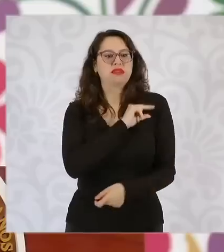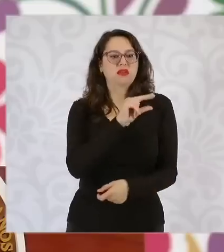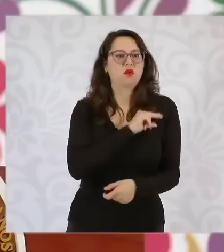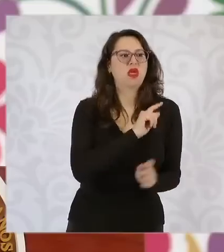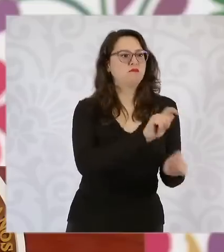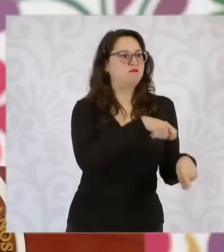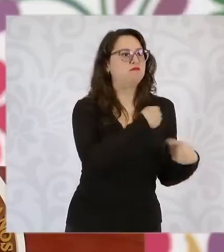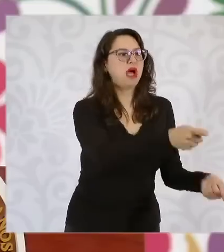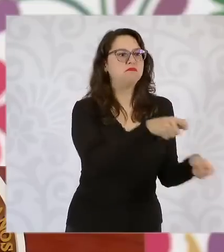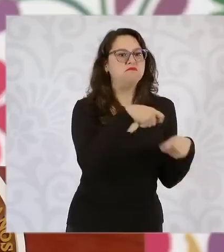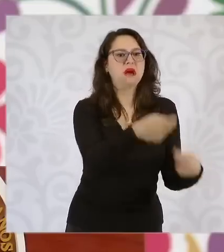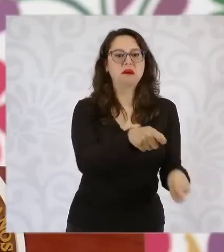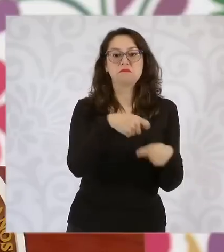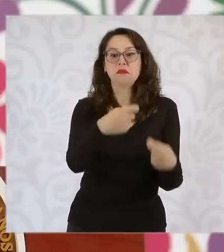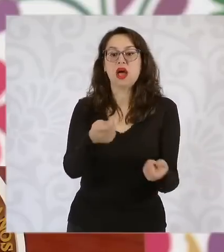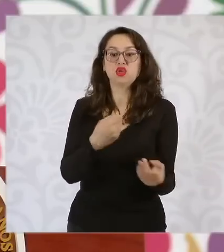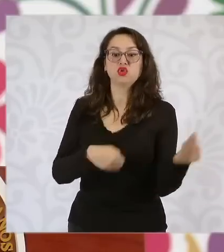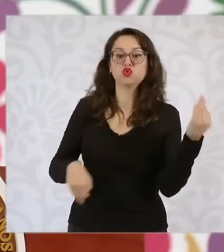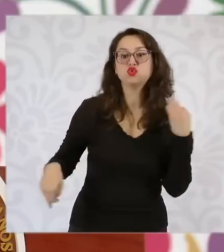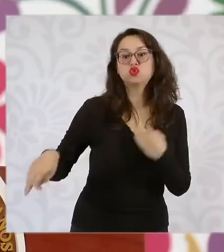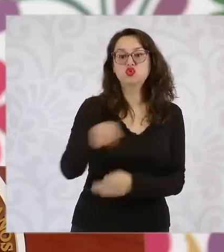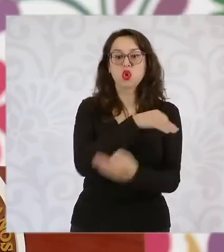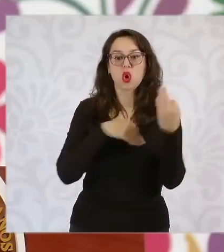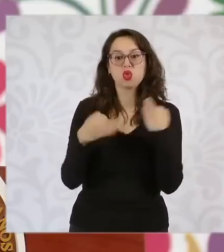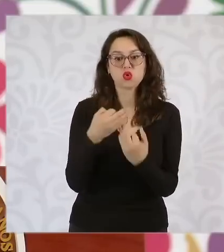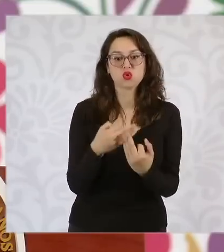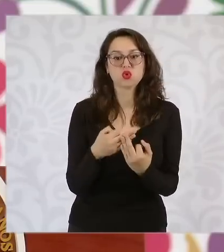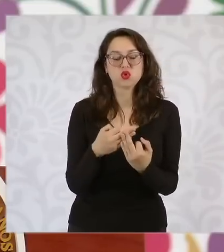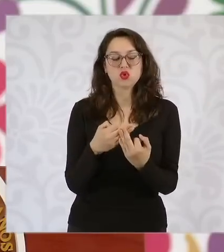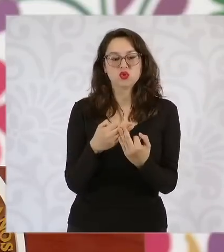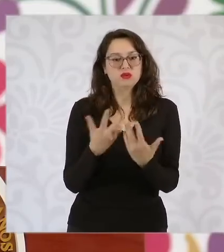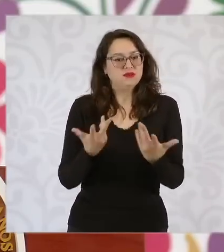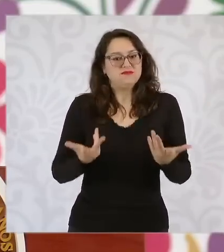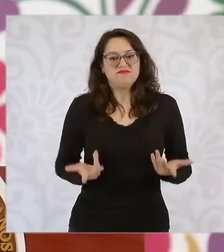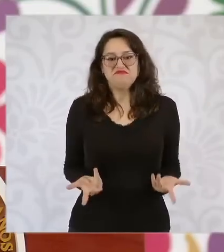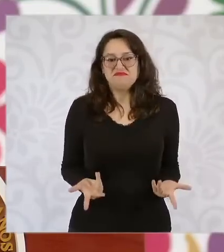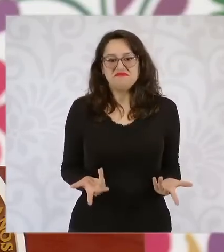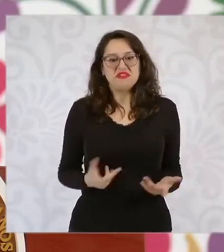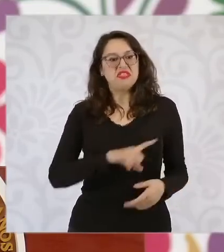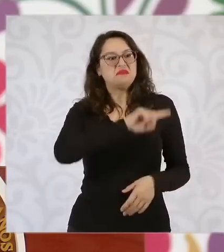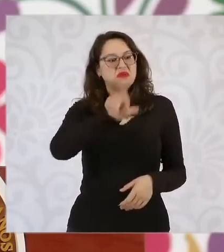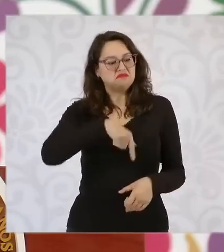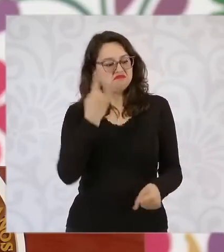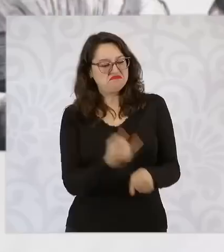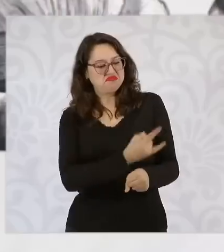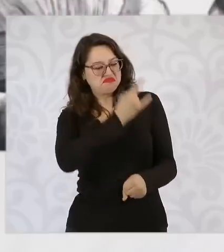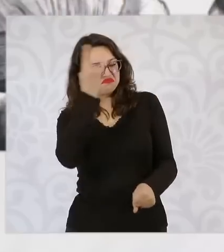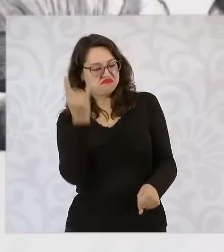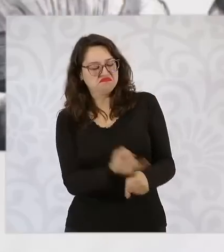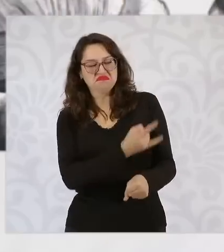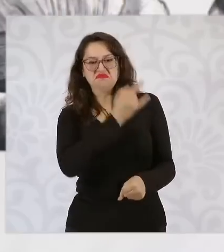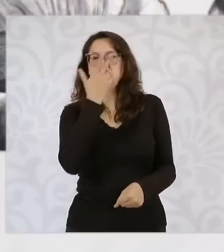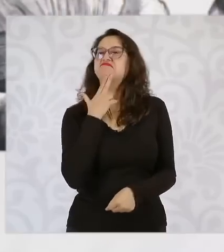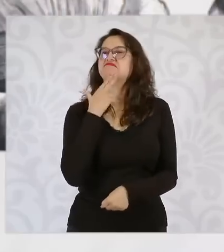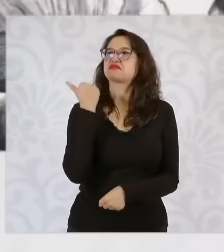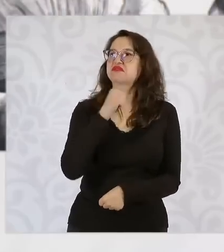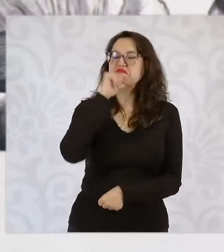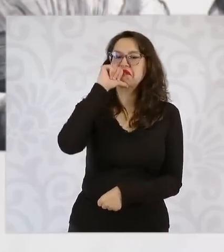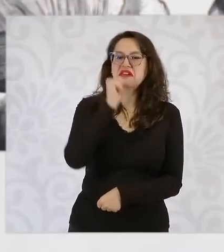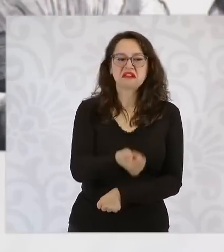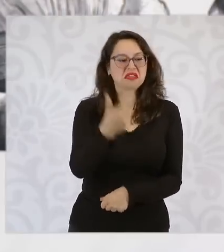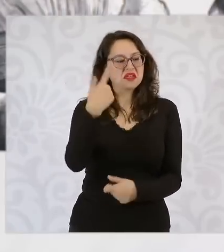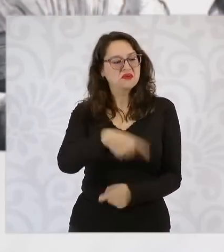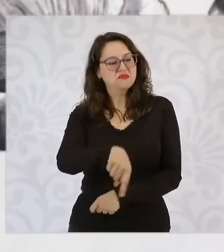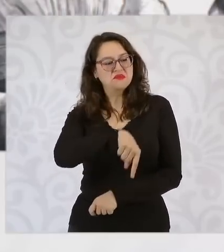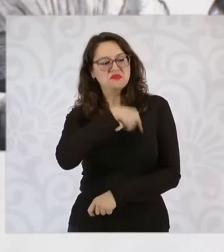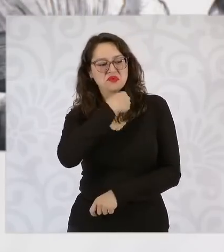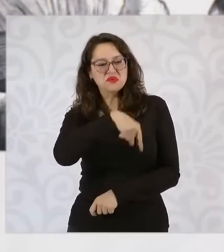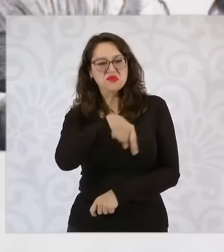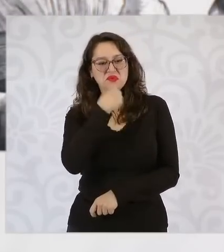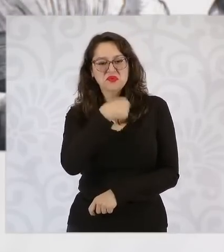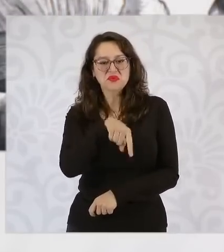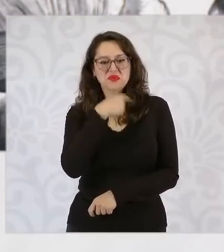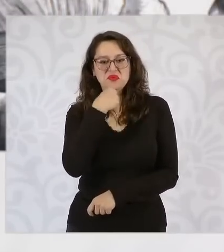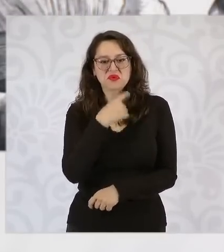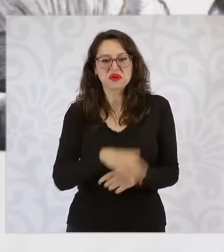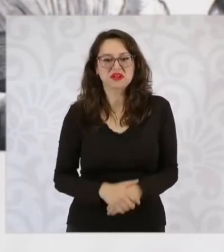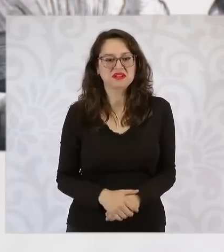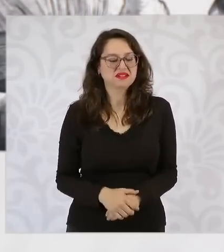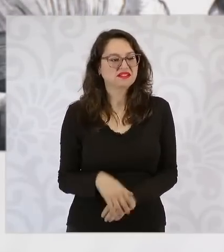además eh Ni siquiera funcionó Ese es era un sentido ideológico y ordenado desde el